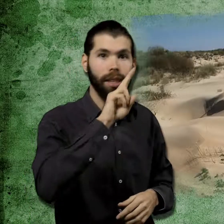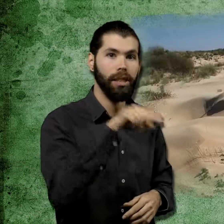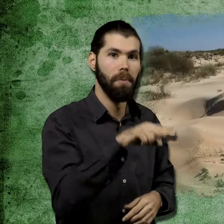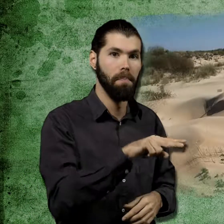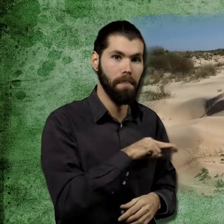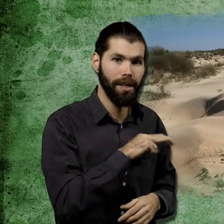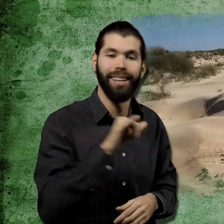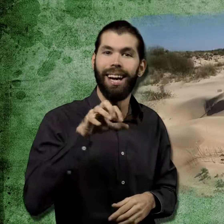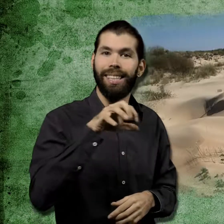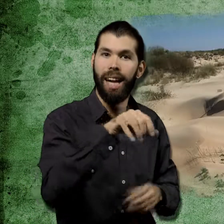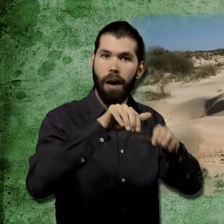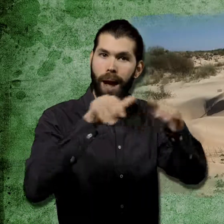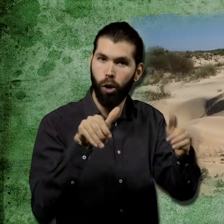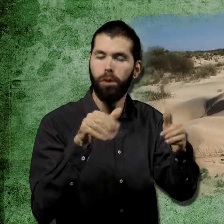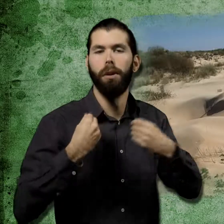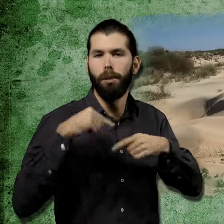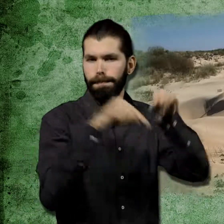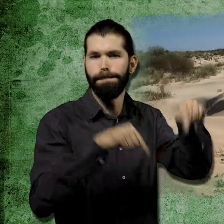el llangardaix ocel·lat, la serp verda i alguns escarabats tenebriònids i caràbids.